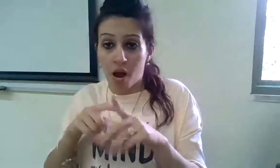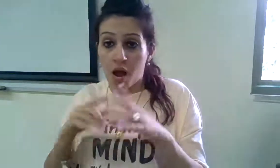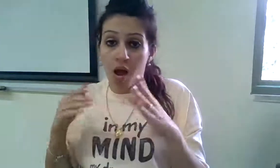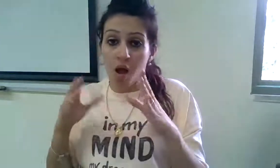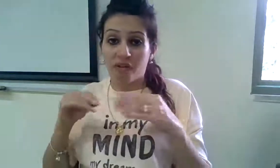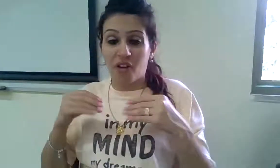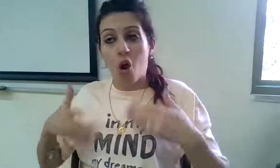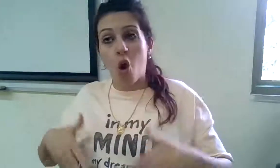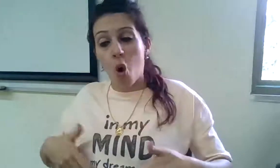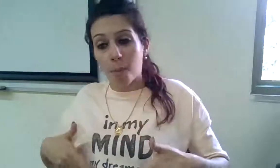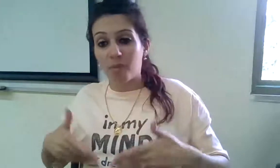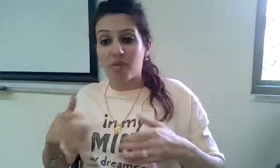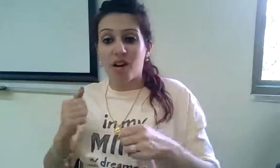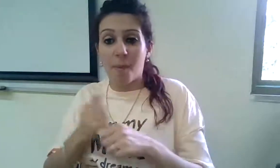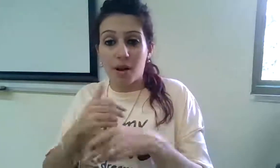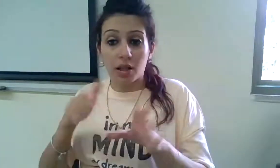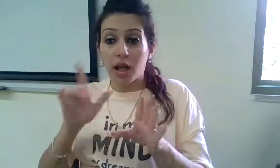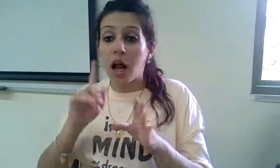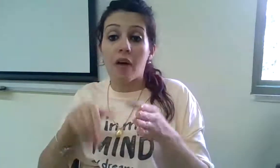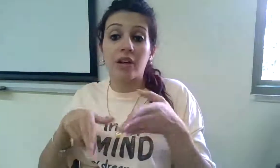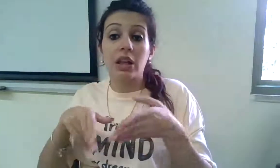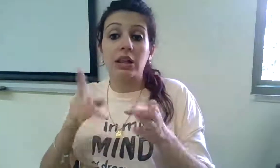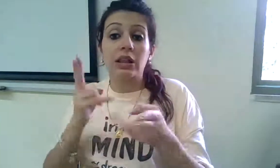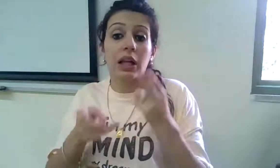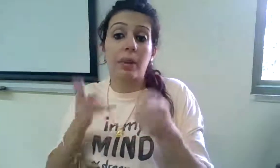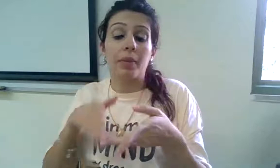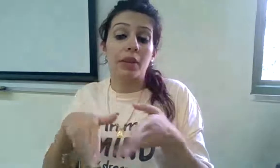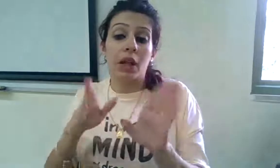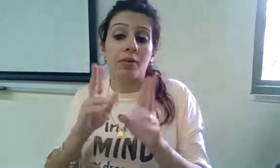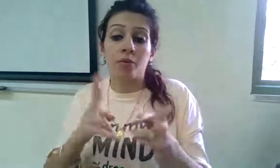شكرا إيستر على هذه الإجابة